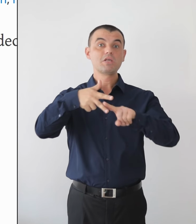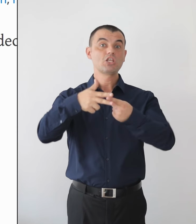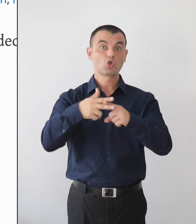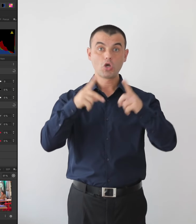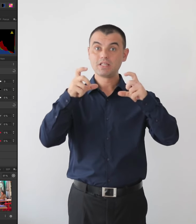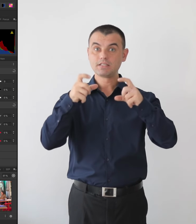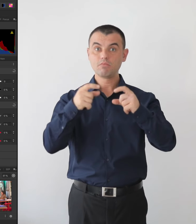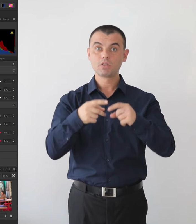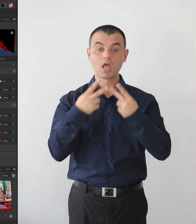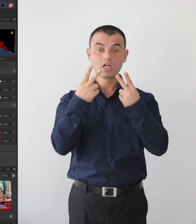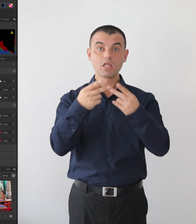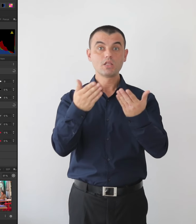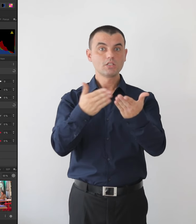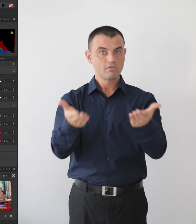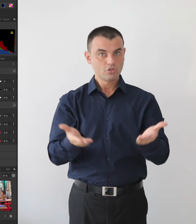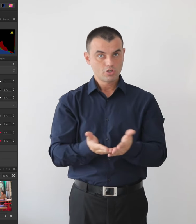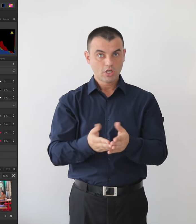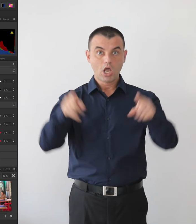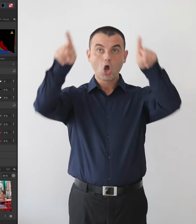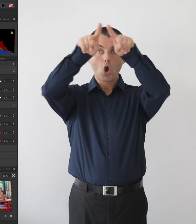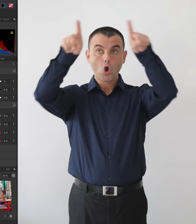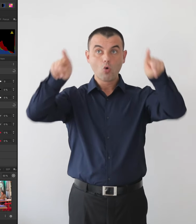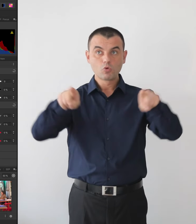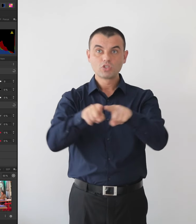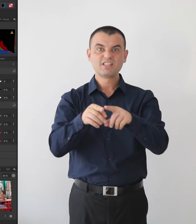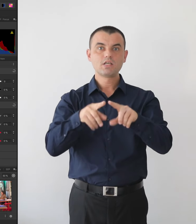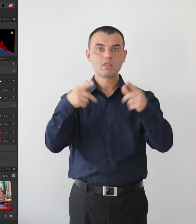По време на обработката, настройте следните неща: композиция на кадъра,